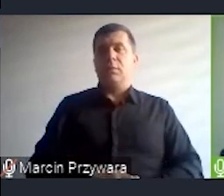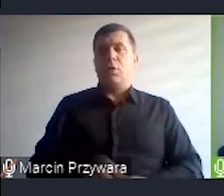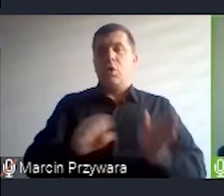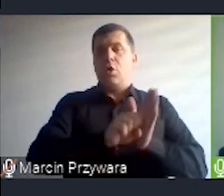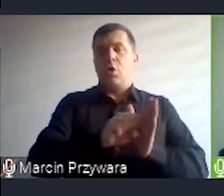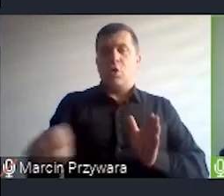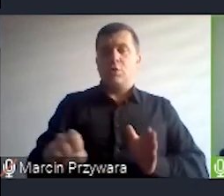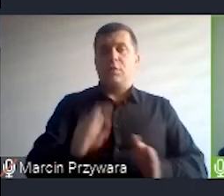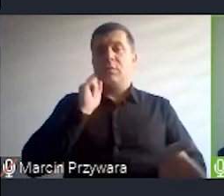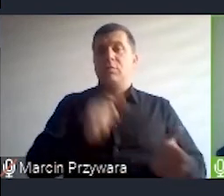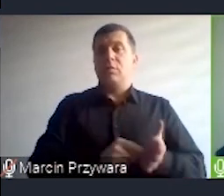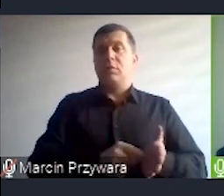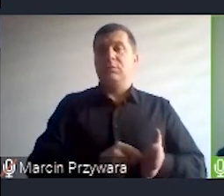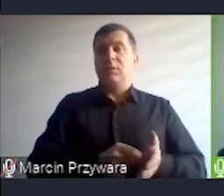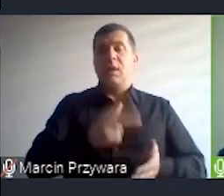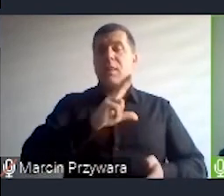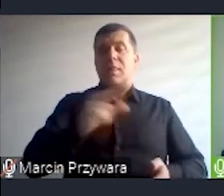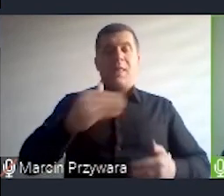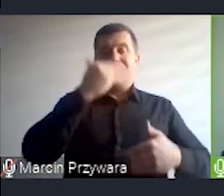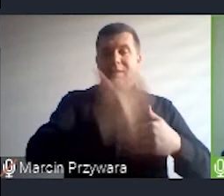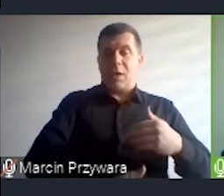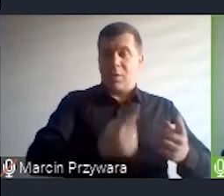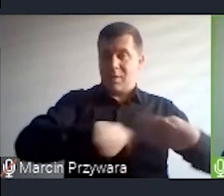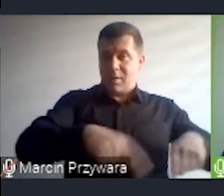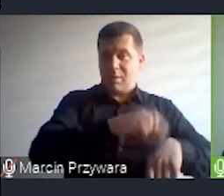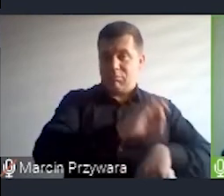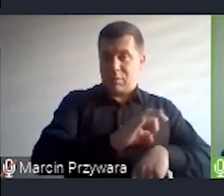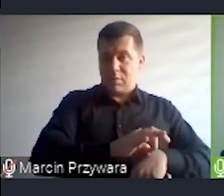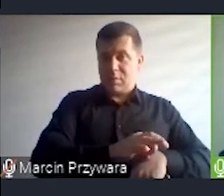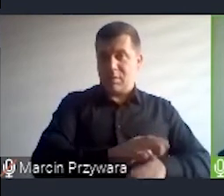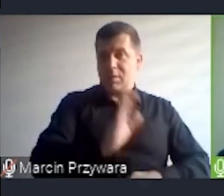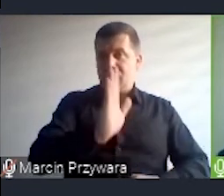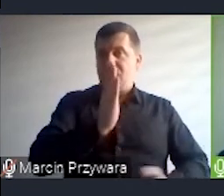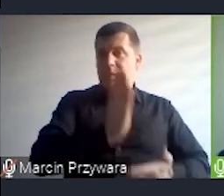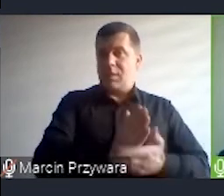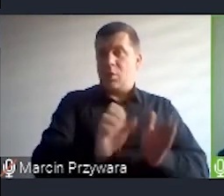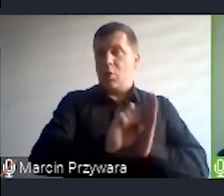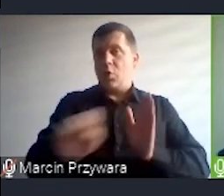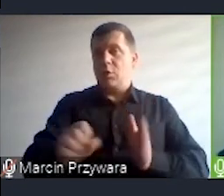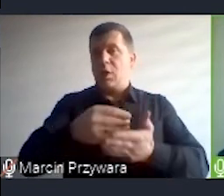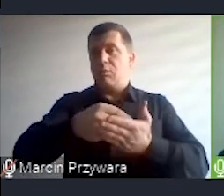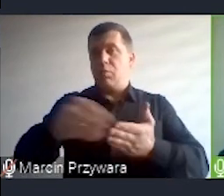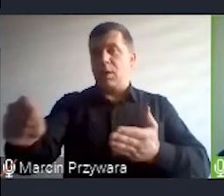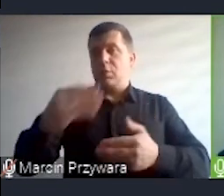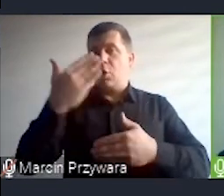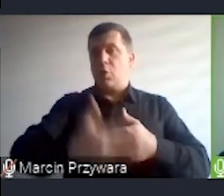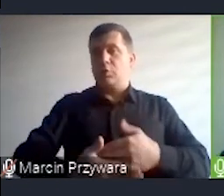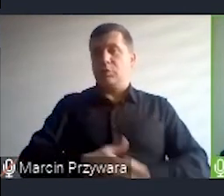no właśnie, nie od zakończenia realizacji projektu, tylko od tak zwanej płatności końcowej,